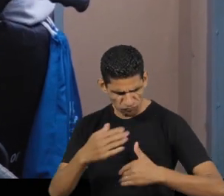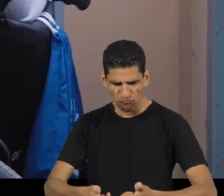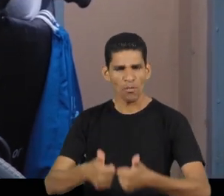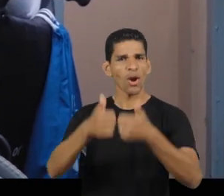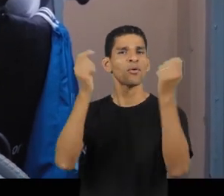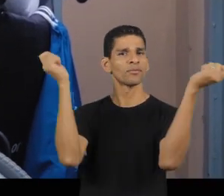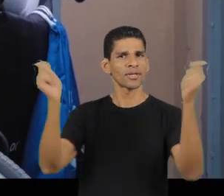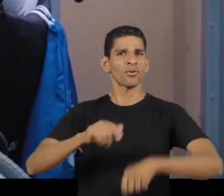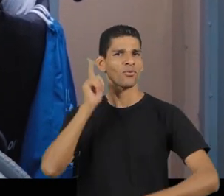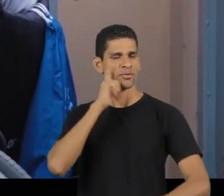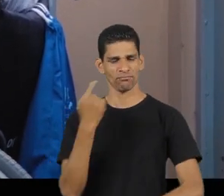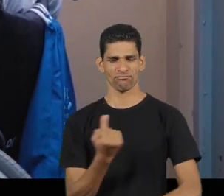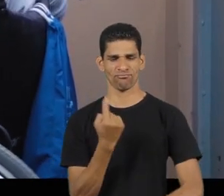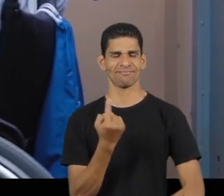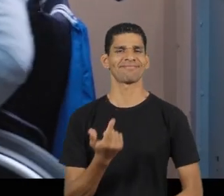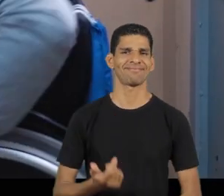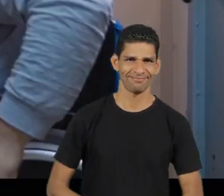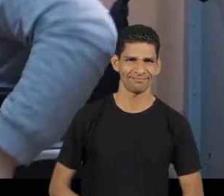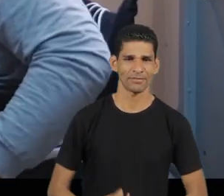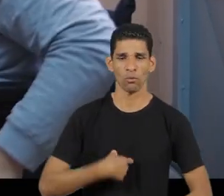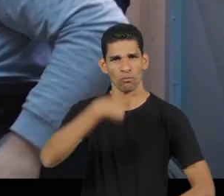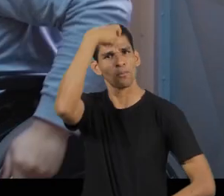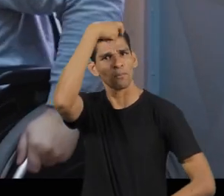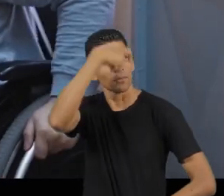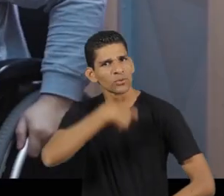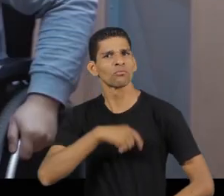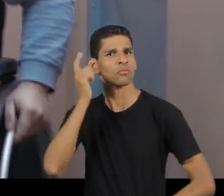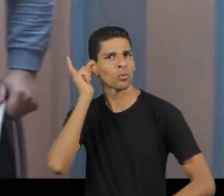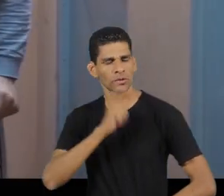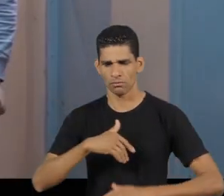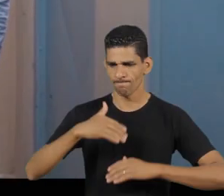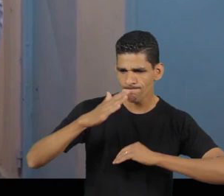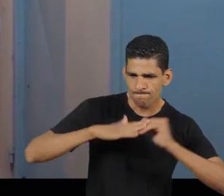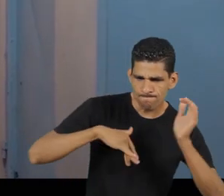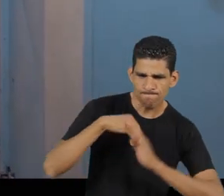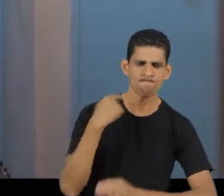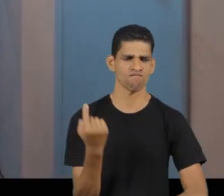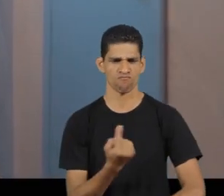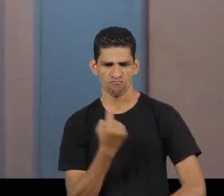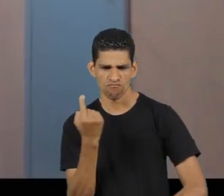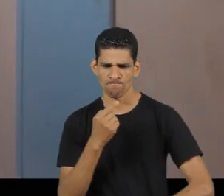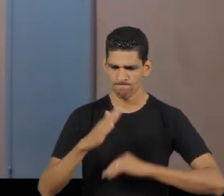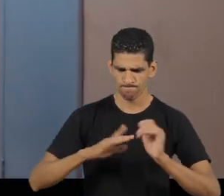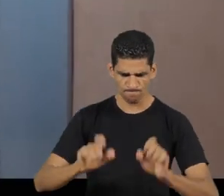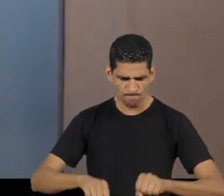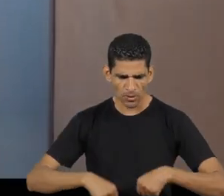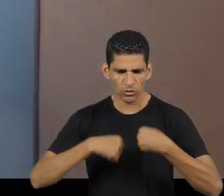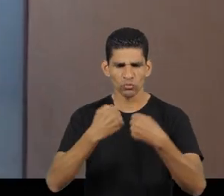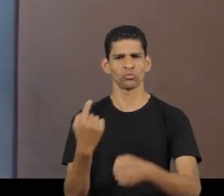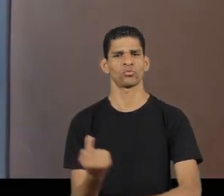eu tive um grande crescimento como pessoa, da questão de conquista da